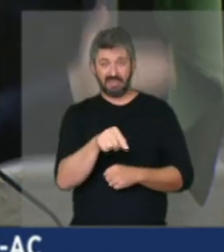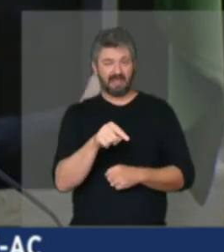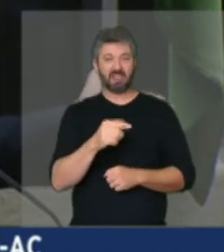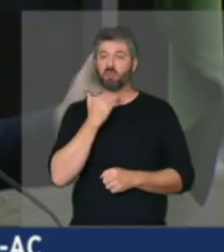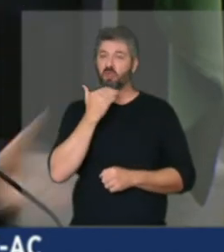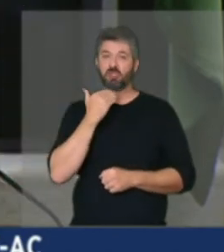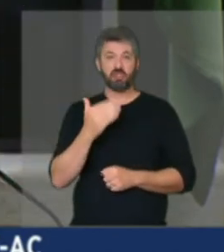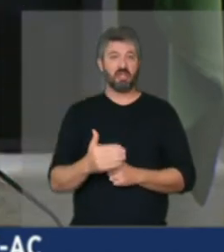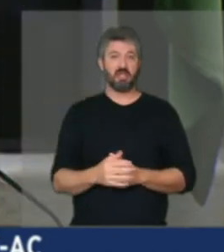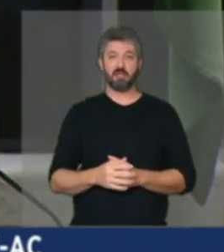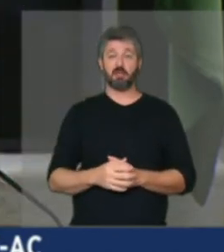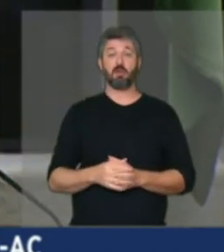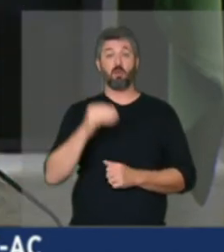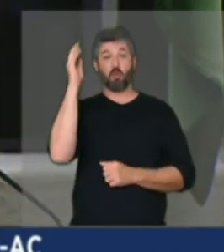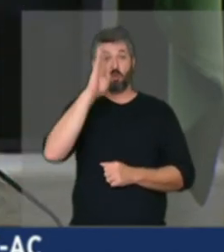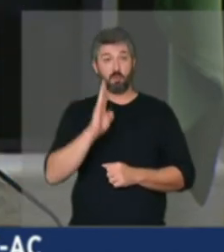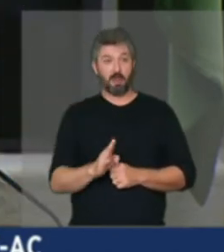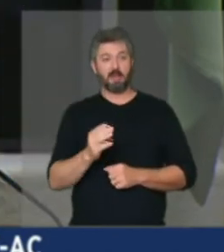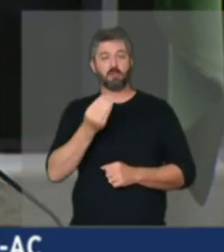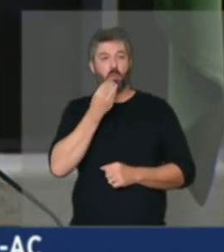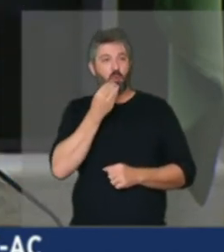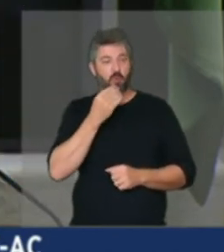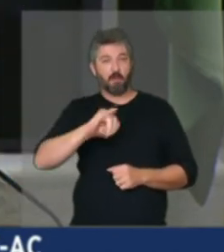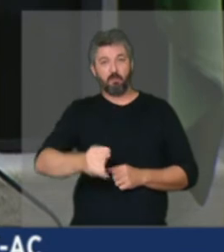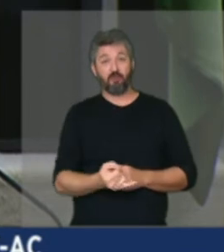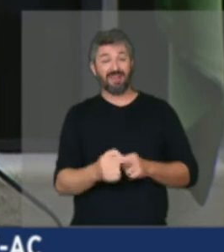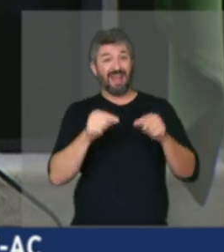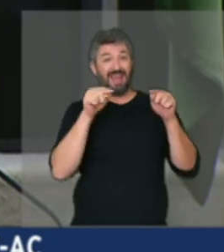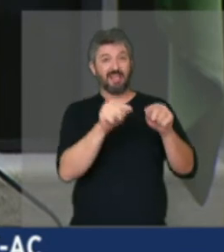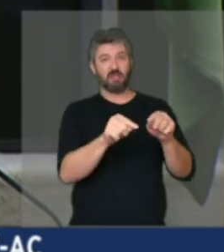ESTADOS DA AMAZÔNIA PRECISAM ABRAÇAR ESSA OPORTUNIDADE.